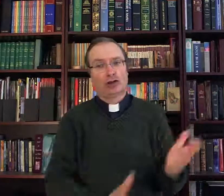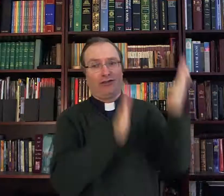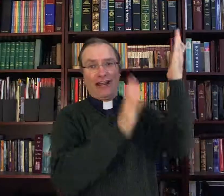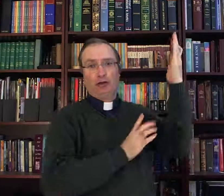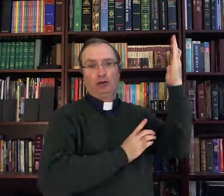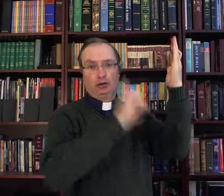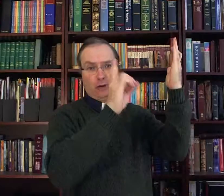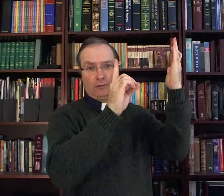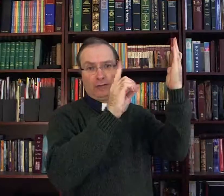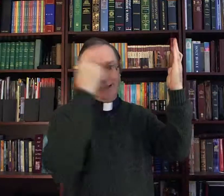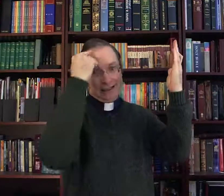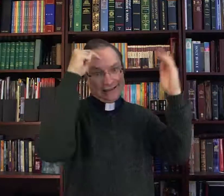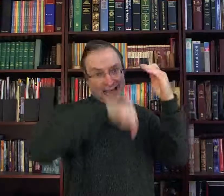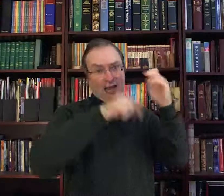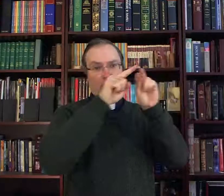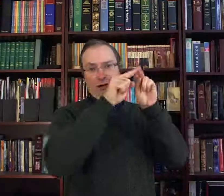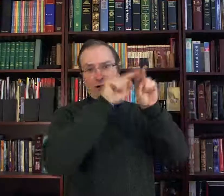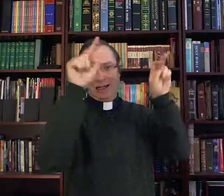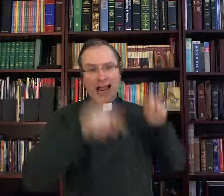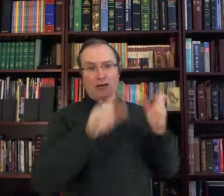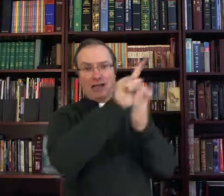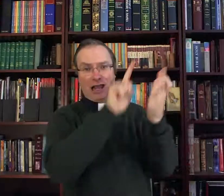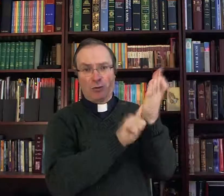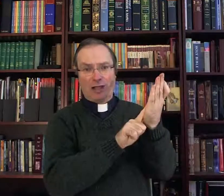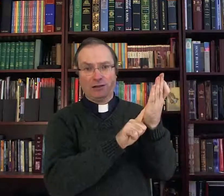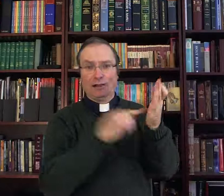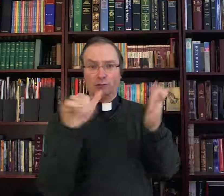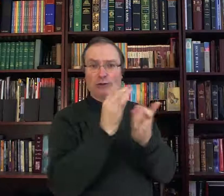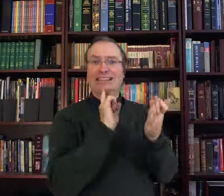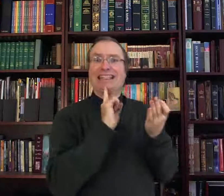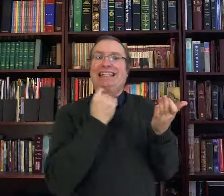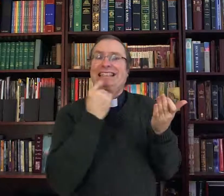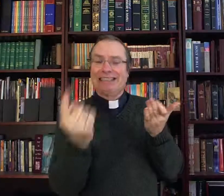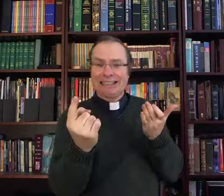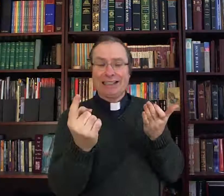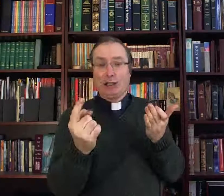devant Dieu dans le cadre de la loi, puisqu’il est dit: